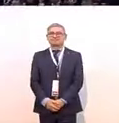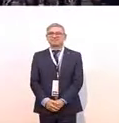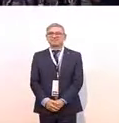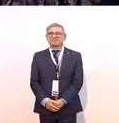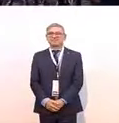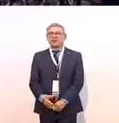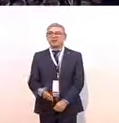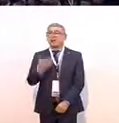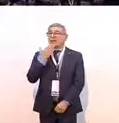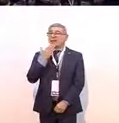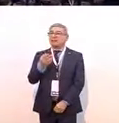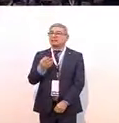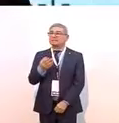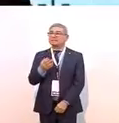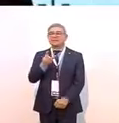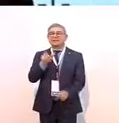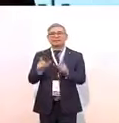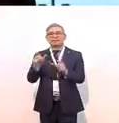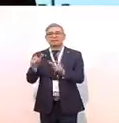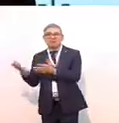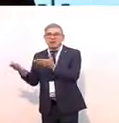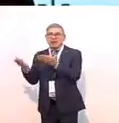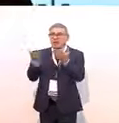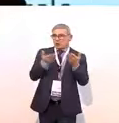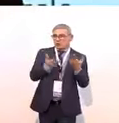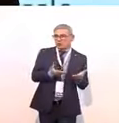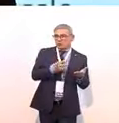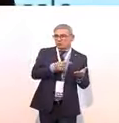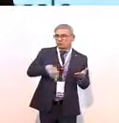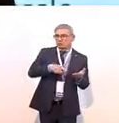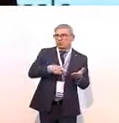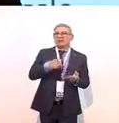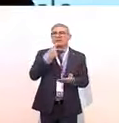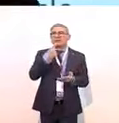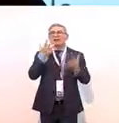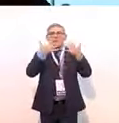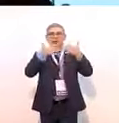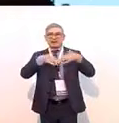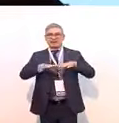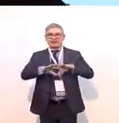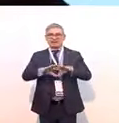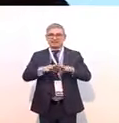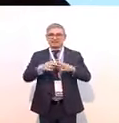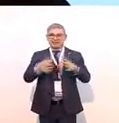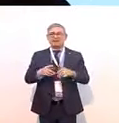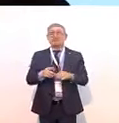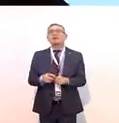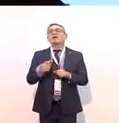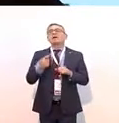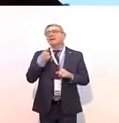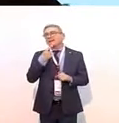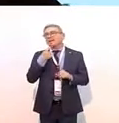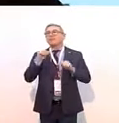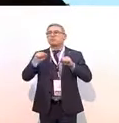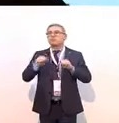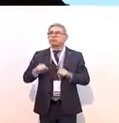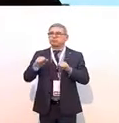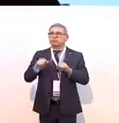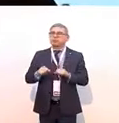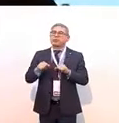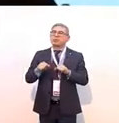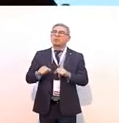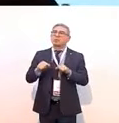a chi ci ha accolto, a chi ha organizzato e a chi ha reso possibile i lavori nei gruppi